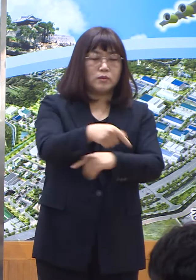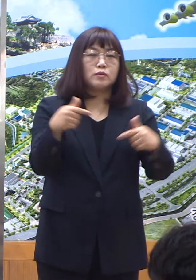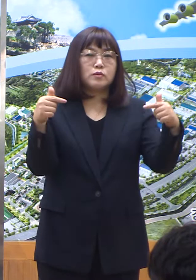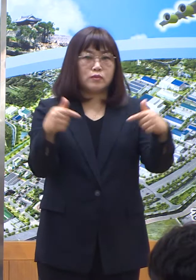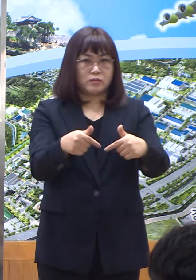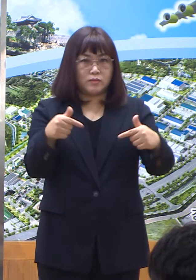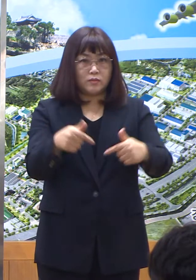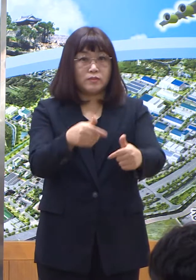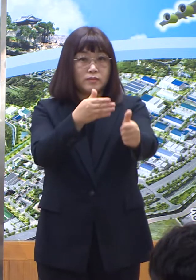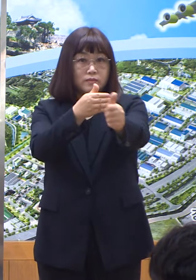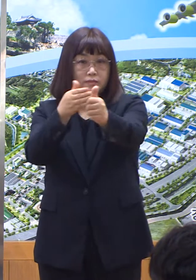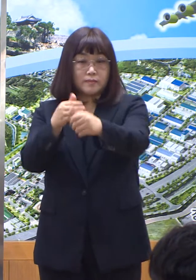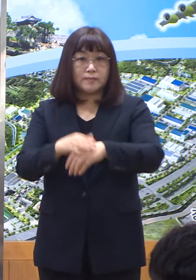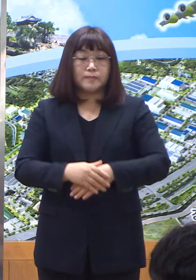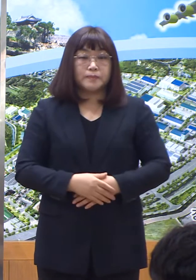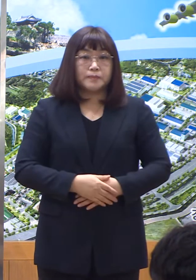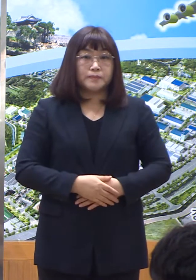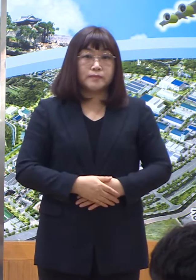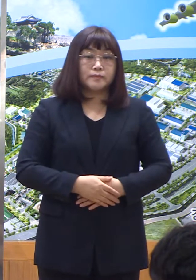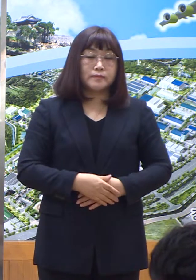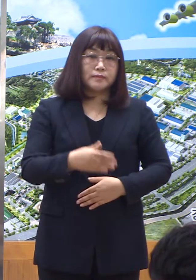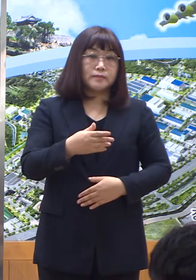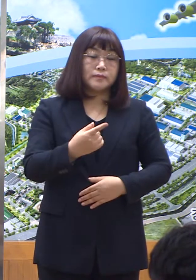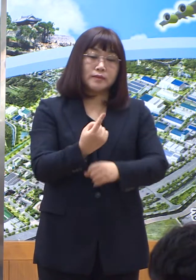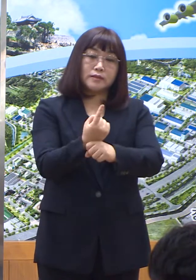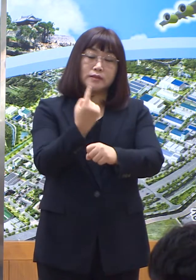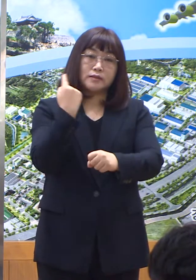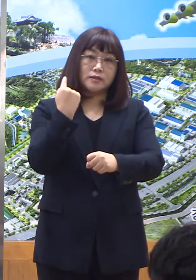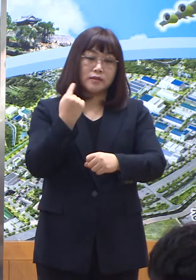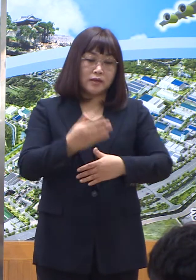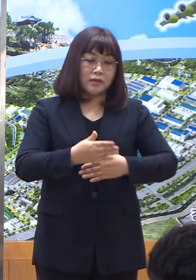바랍니다 지난해 정부의 단계적 일상회복 이후